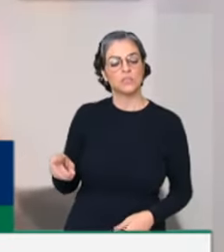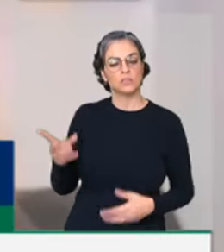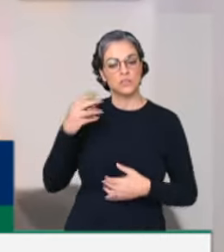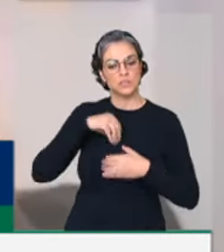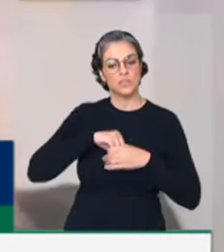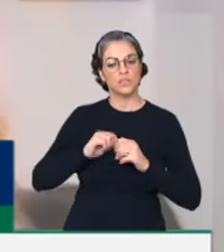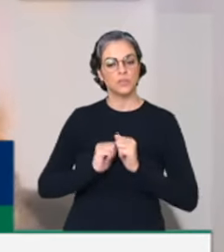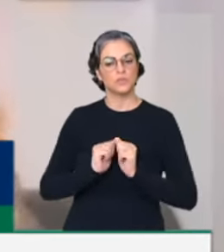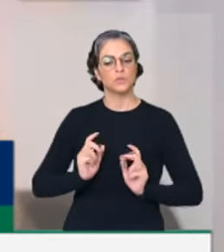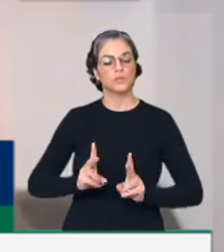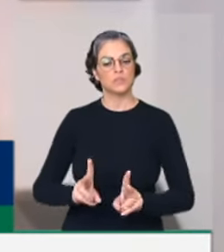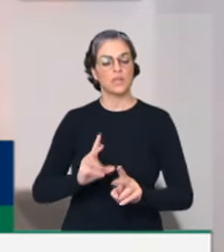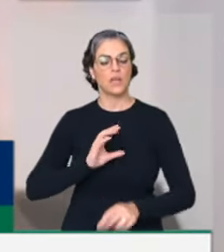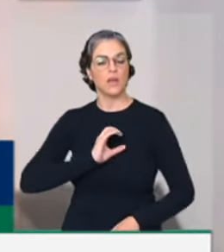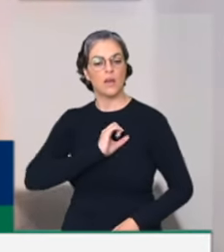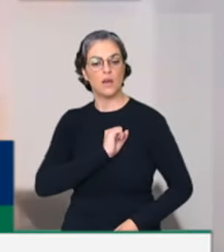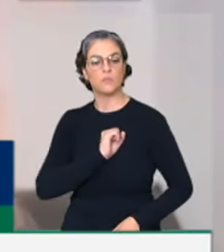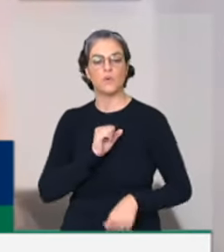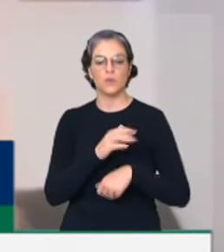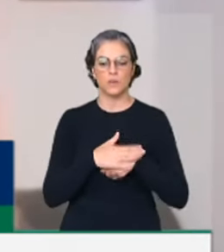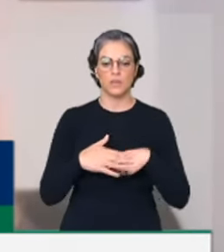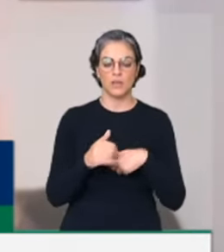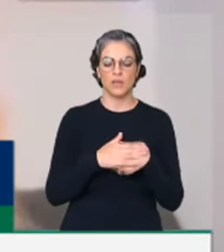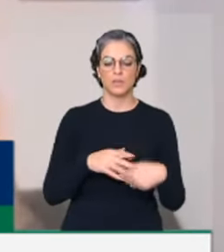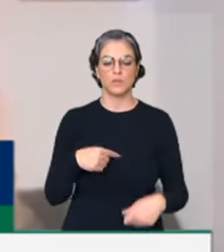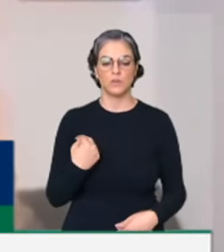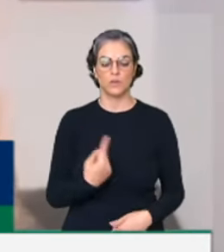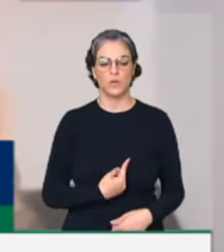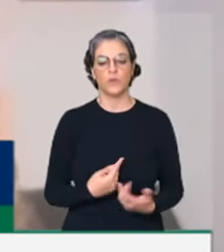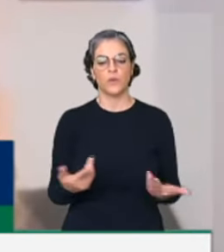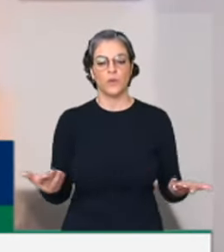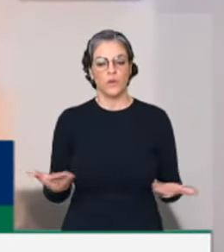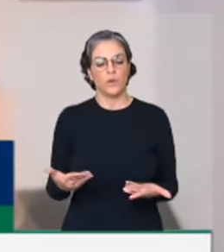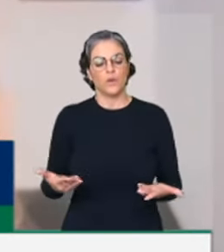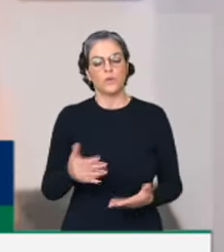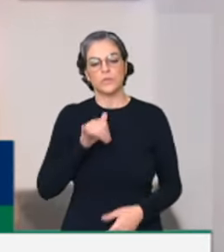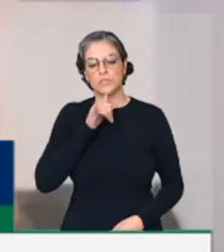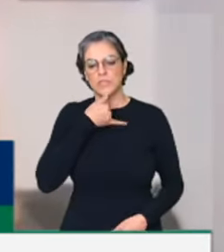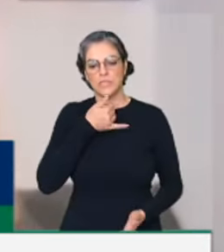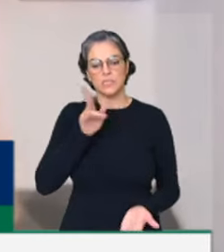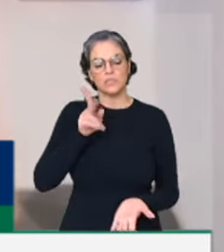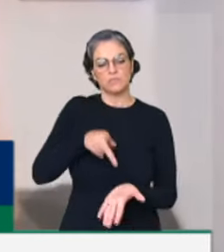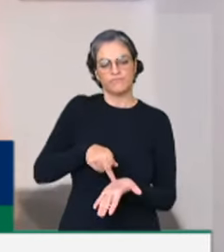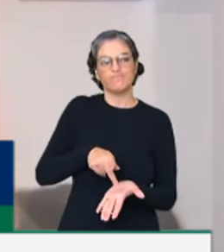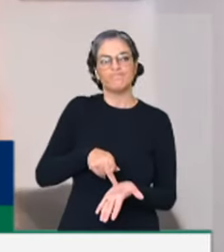CARINHO E HOJE... COM MUITA TRISTEZA NÓS ESTAMOS TODOS MUITO FRÁGEIS MAS PERMANECEREMOS FORTES EM SEU NOME PARA CONTINUAR A LUTA.